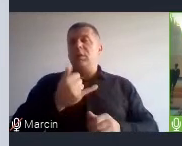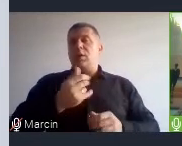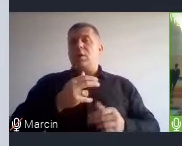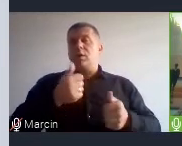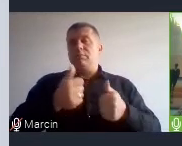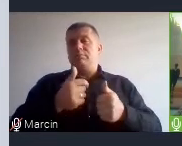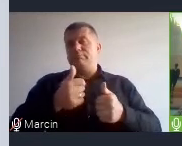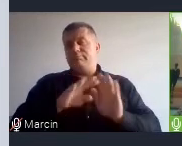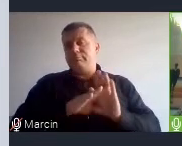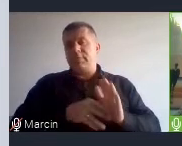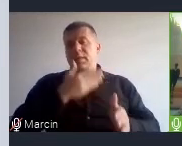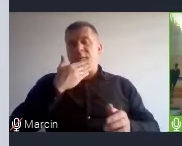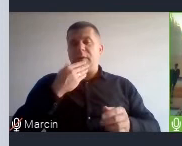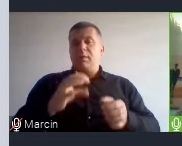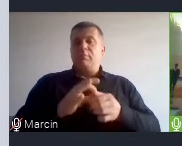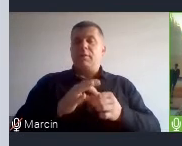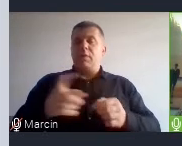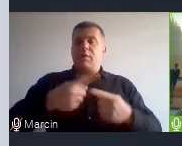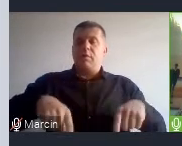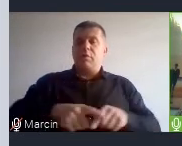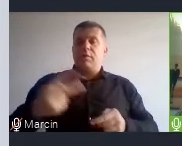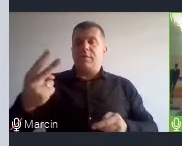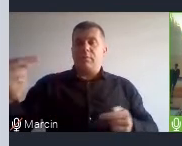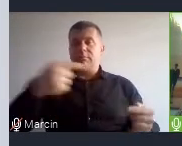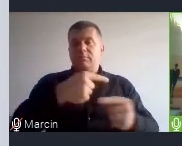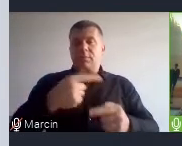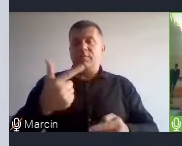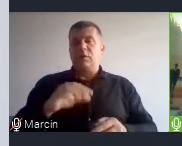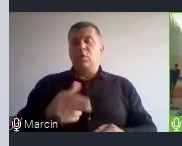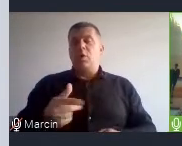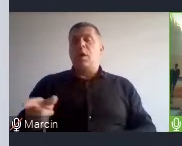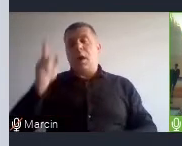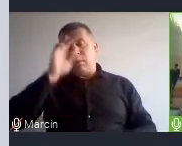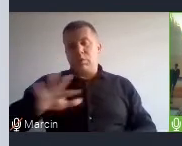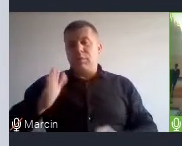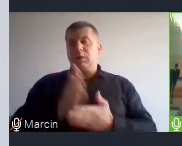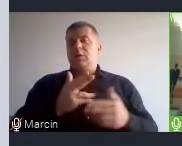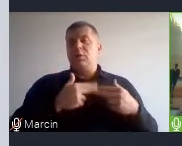że nie są powiązane z wykonawcami. W podmiocie publicznym tylko w jedną stronę; tylko komisja.